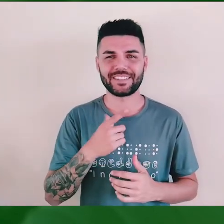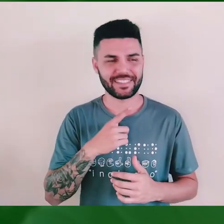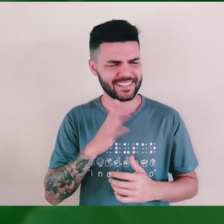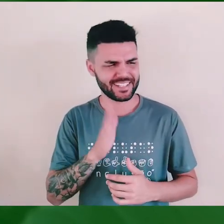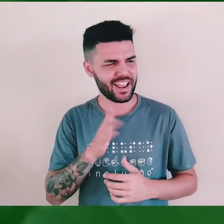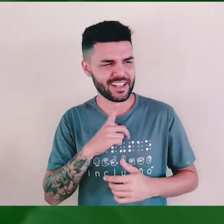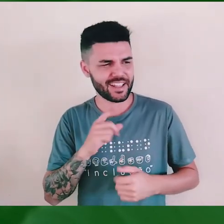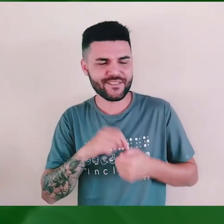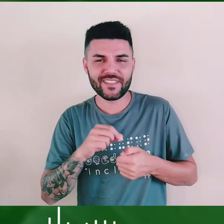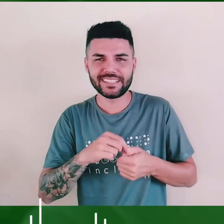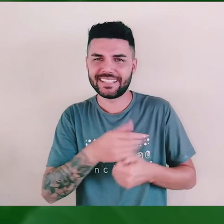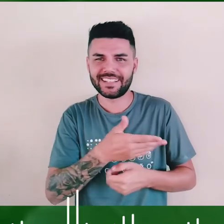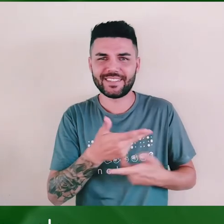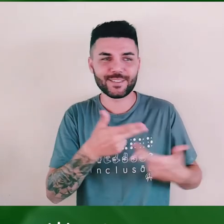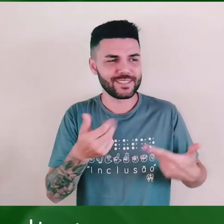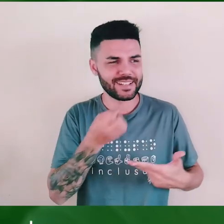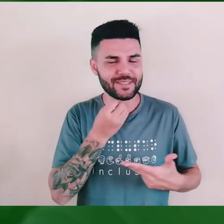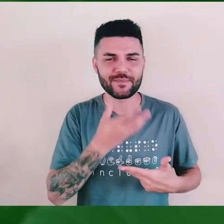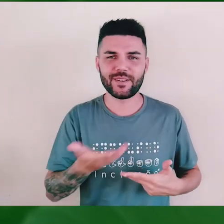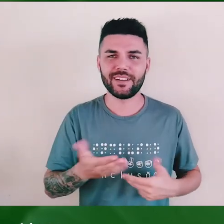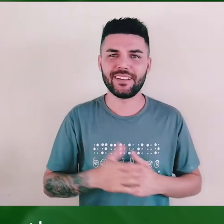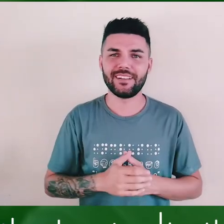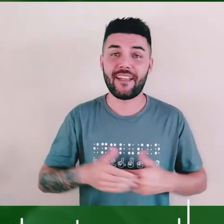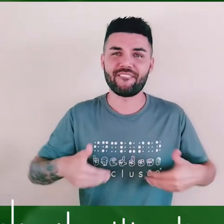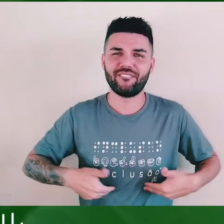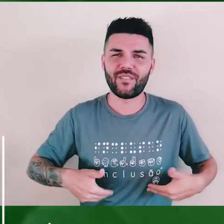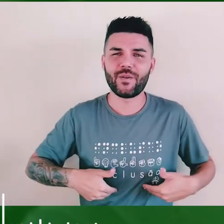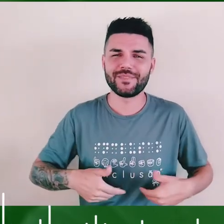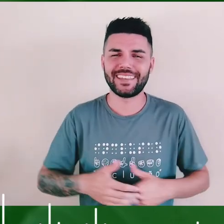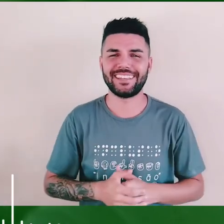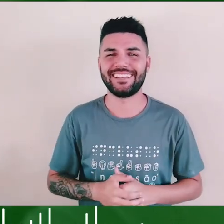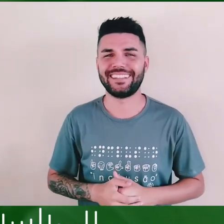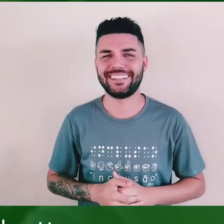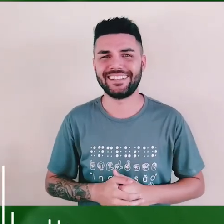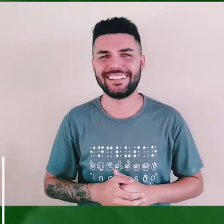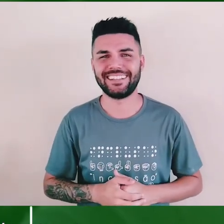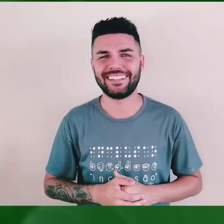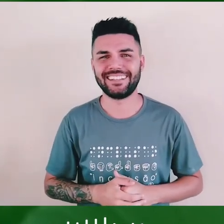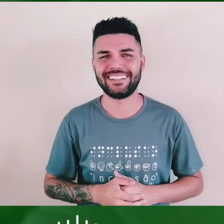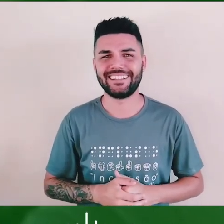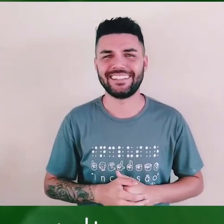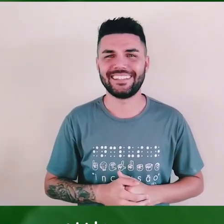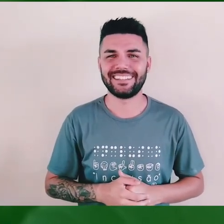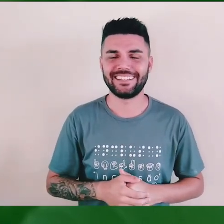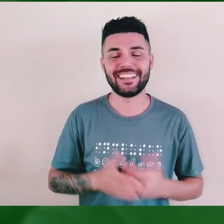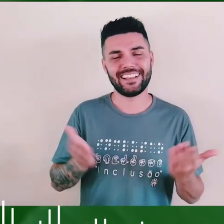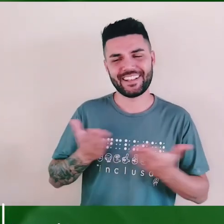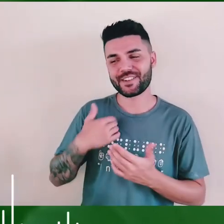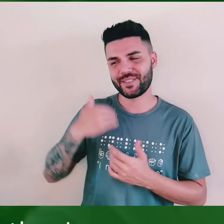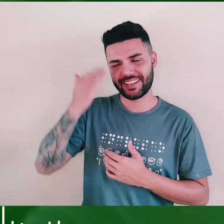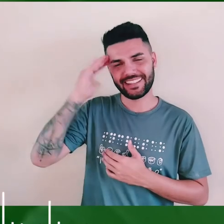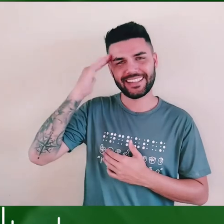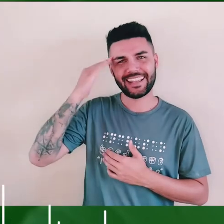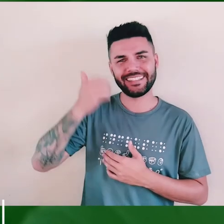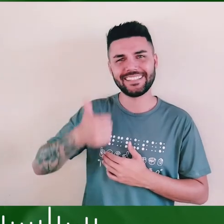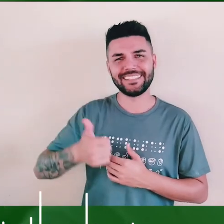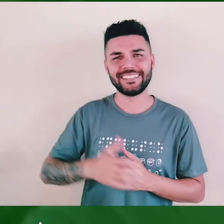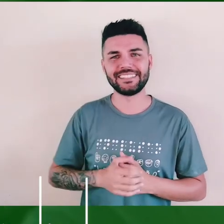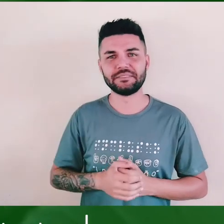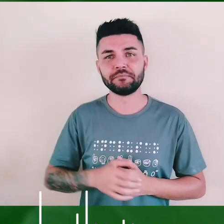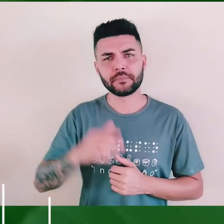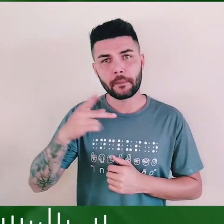escutar isso! Pedro: To fazendo fono (risos). Minha fono falou ali. Gabriel: Pra gente é